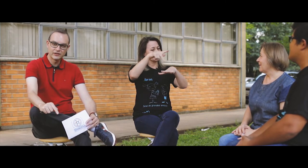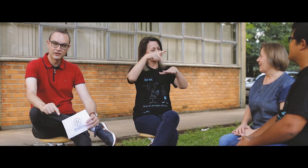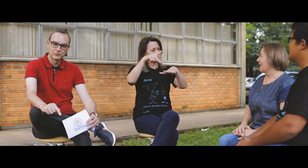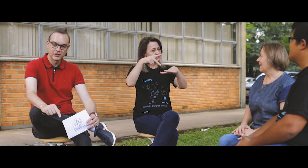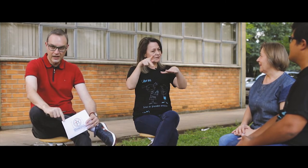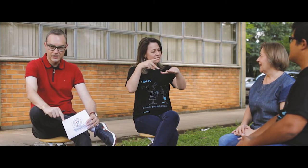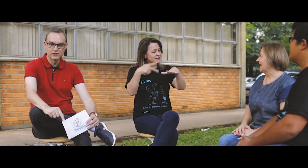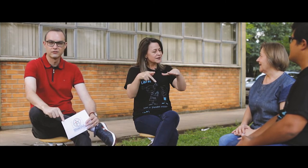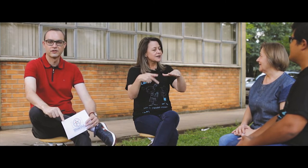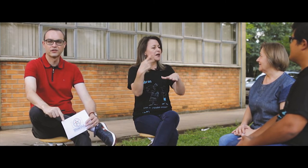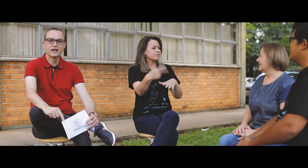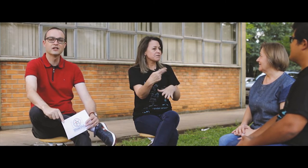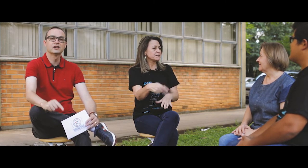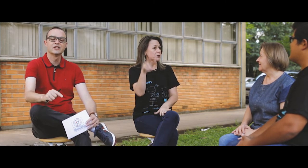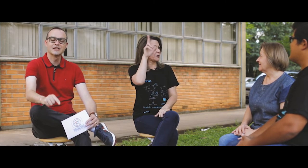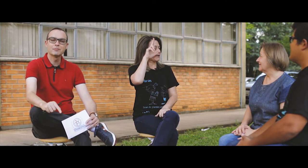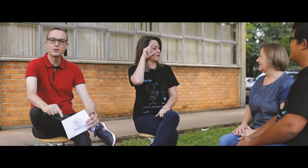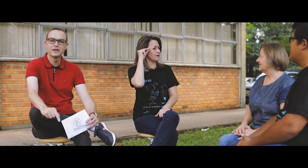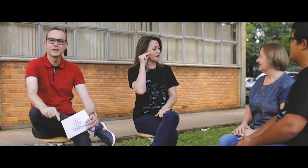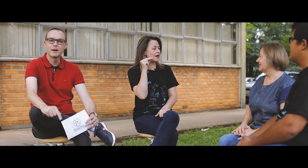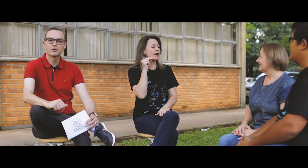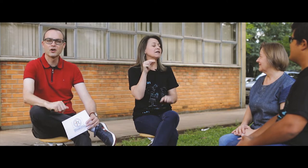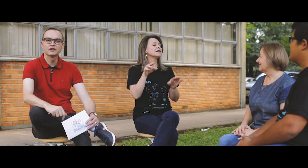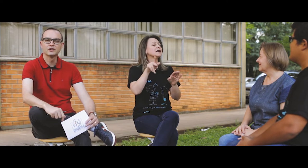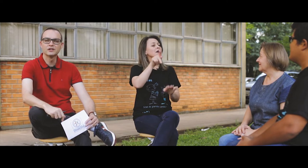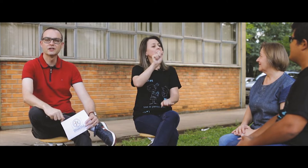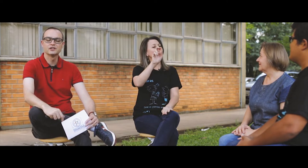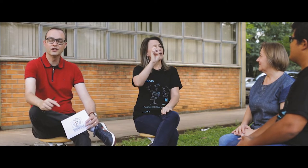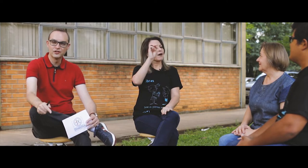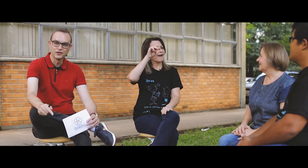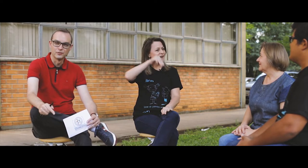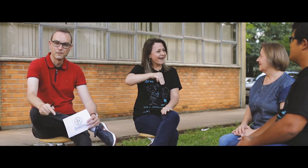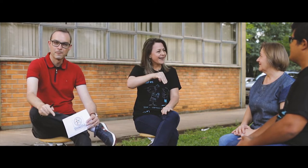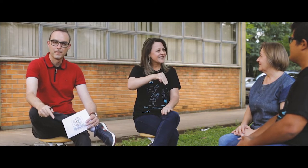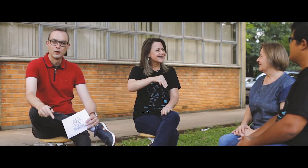Acessibilidade da Universidade e a Proen a Pró-Reitoria de Ensino.